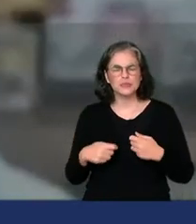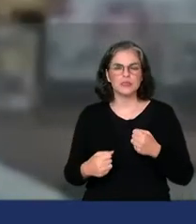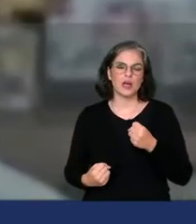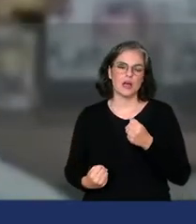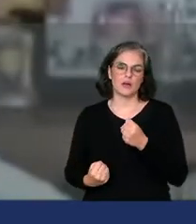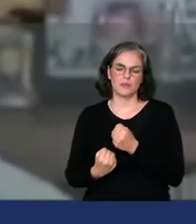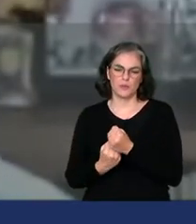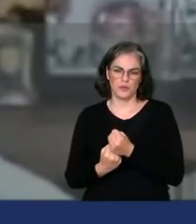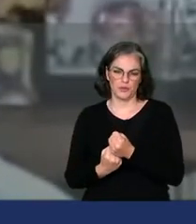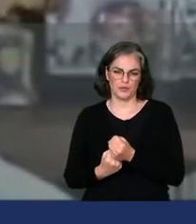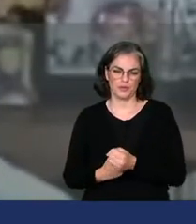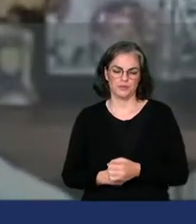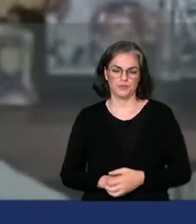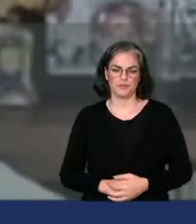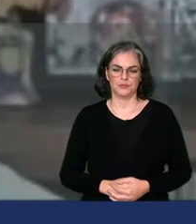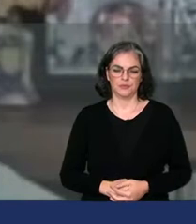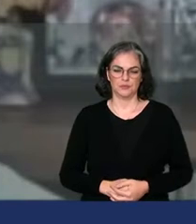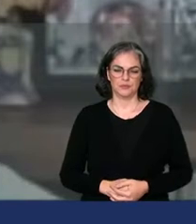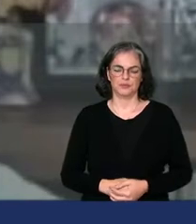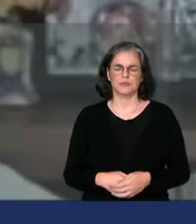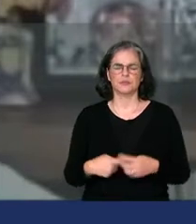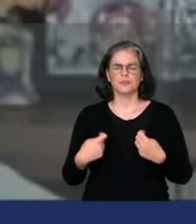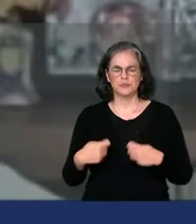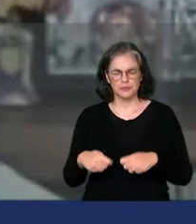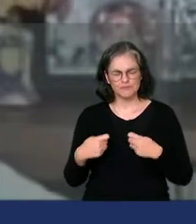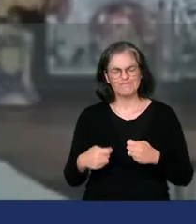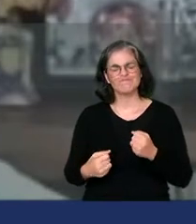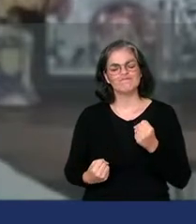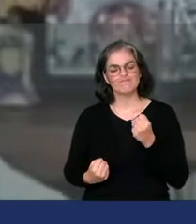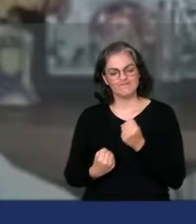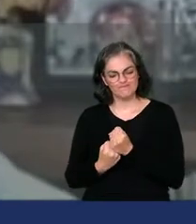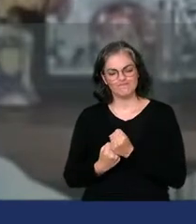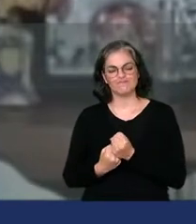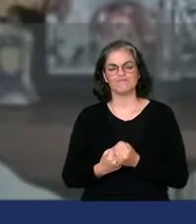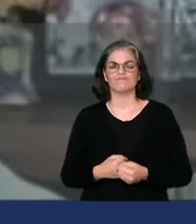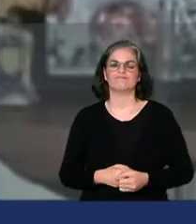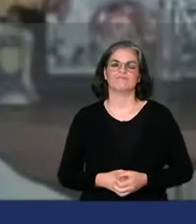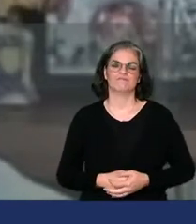CULTURAL NO BRASIL PRECISA DE APOIO E MAIS DO QUE NUNCA,